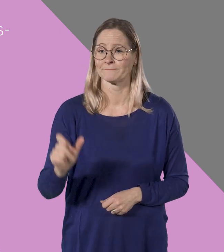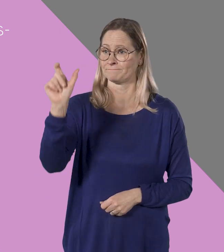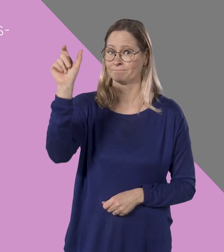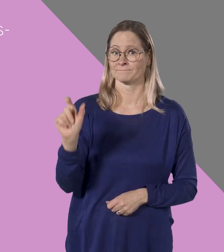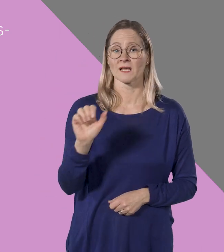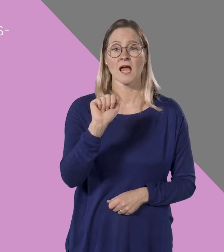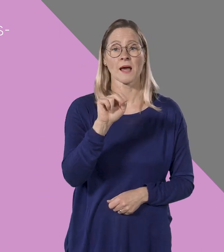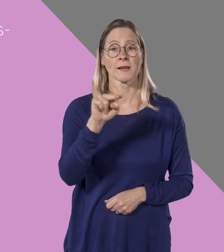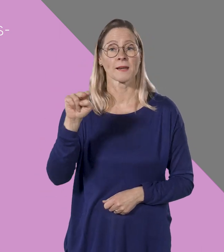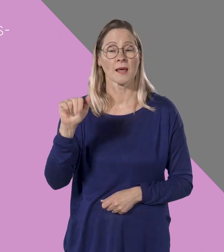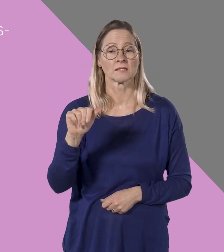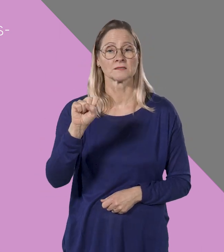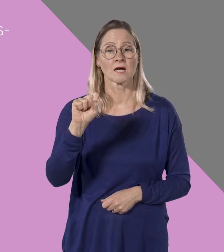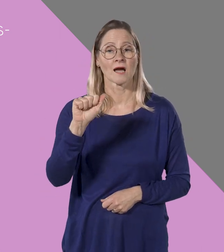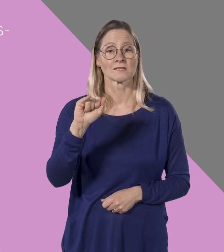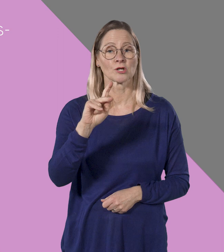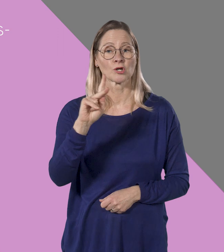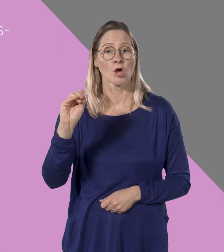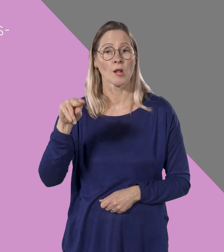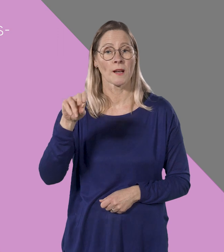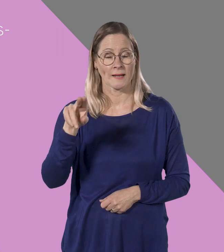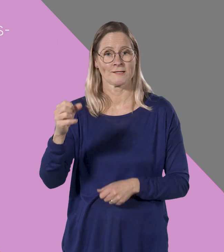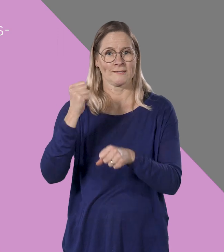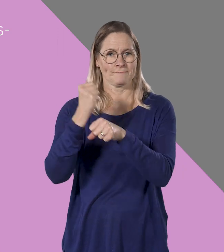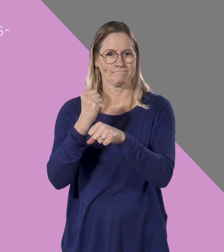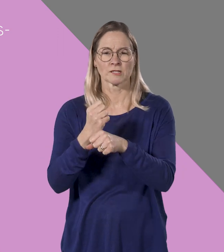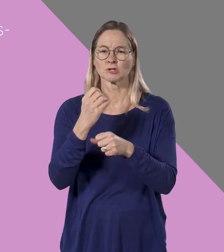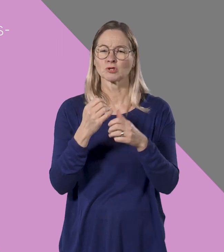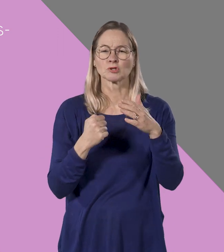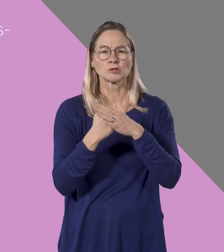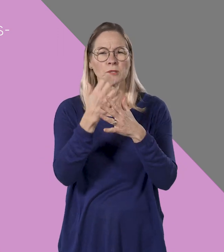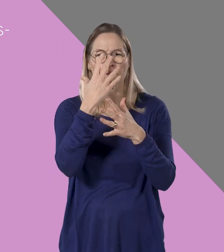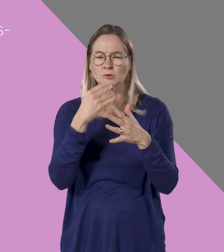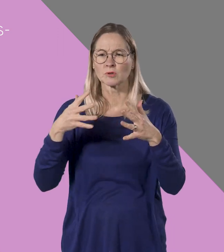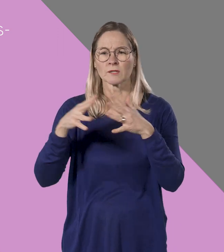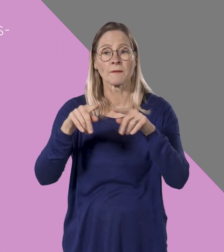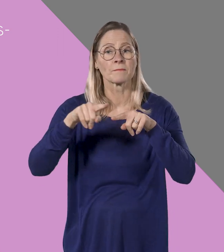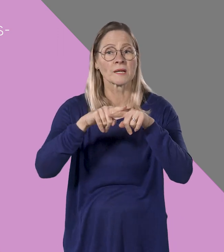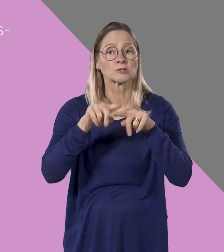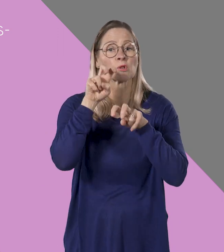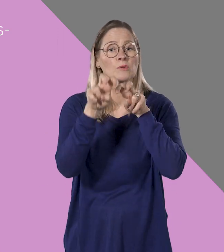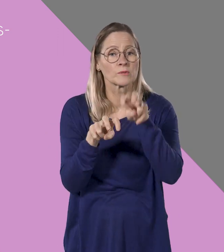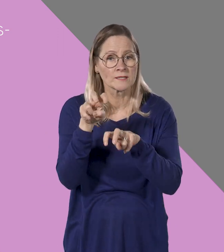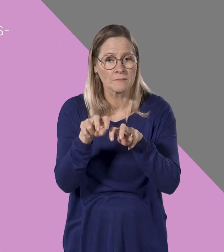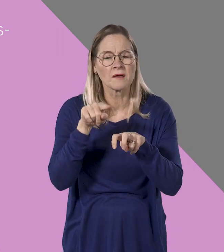Anna Saikkonen on tekemässä sosiaalipsykologian maisterintutkielmaa, -